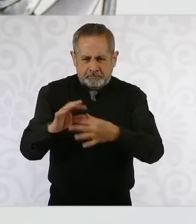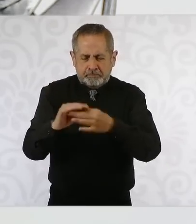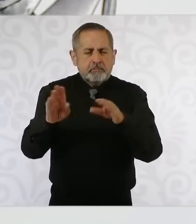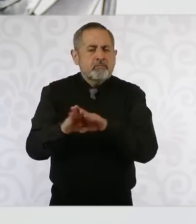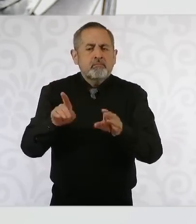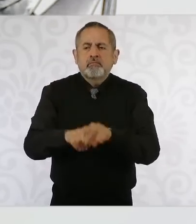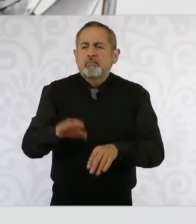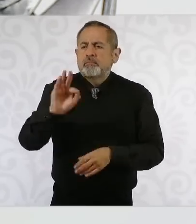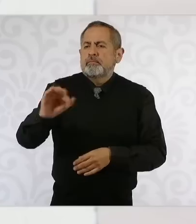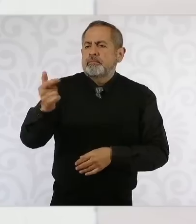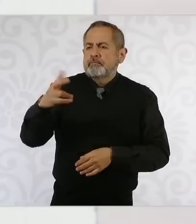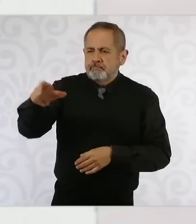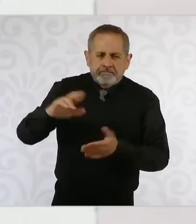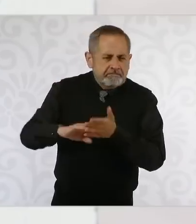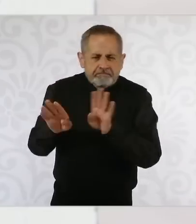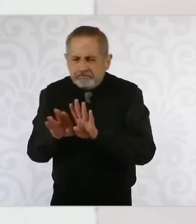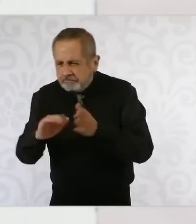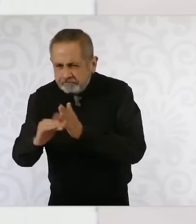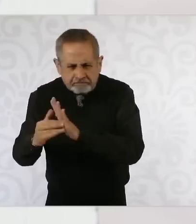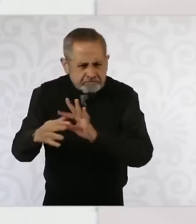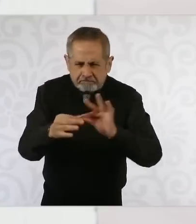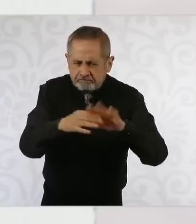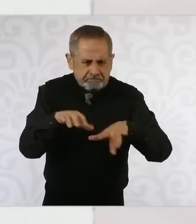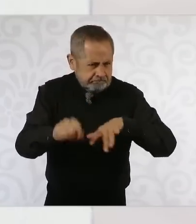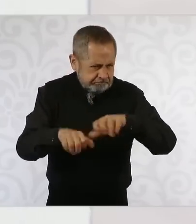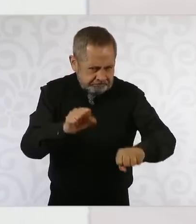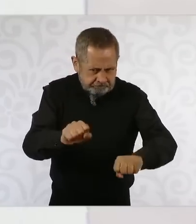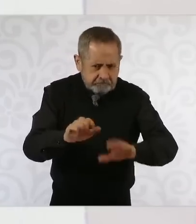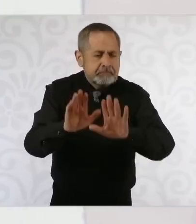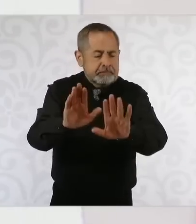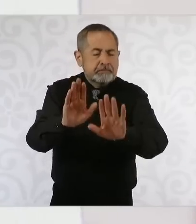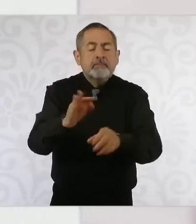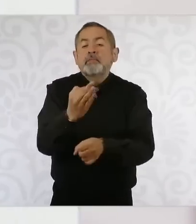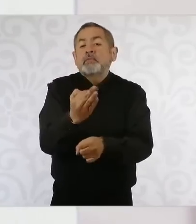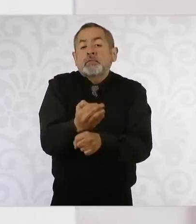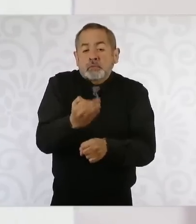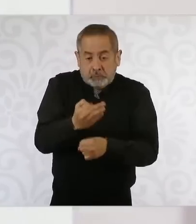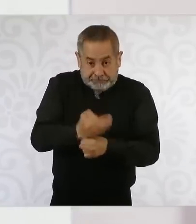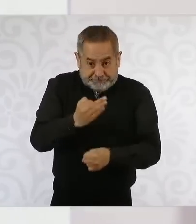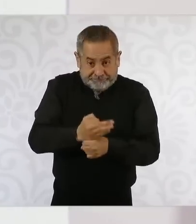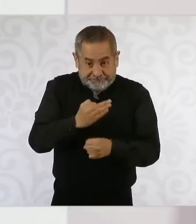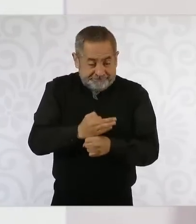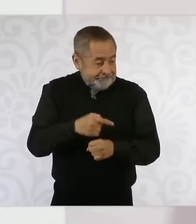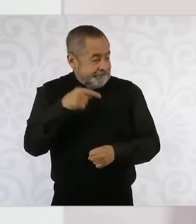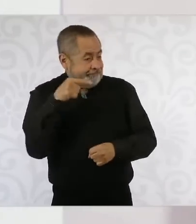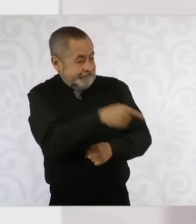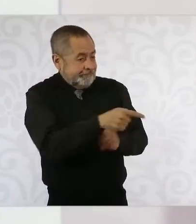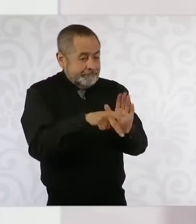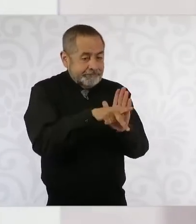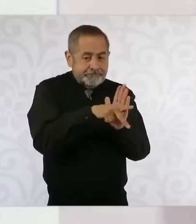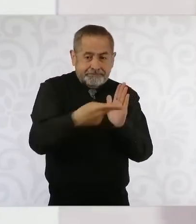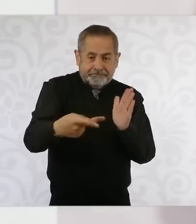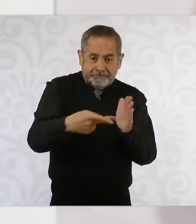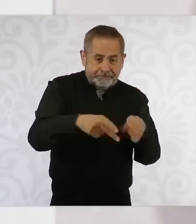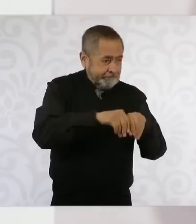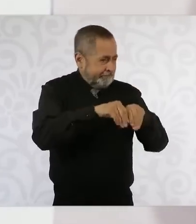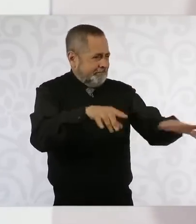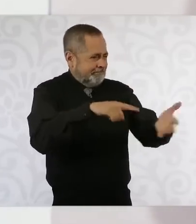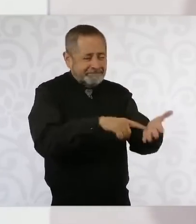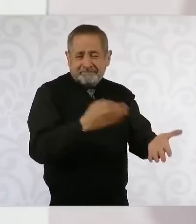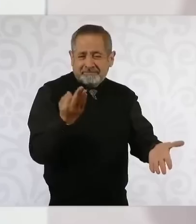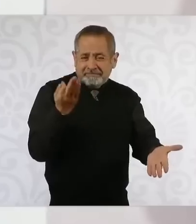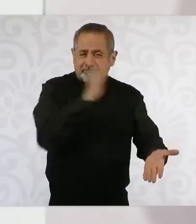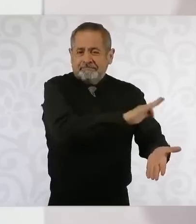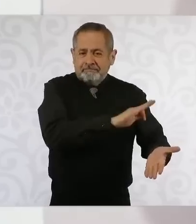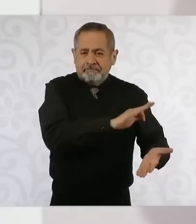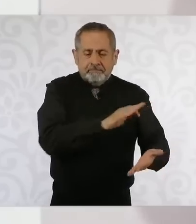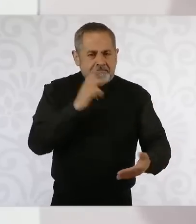la república pero aquí estamos defendiendo el derecho a la información y si es factible o no